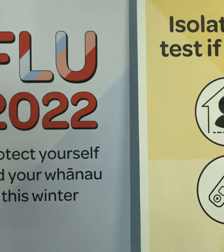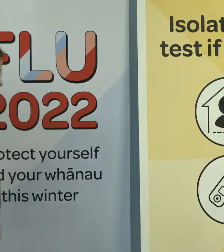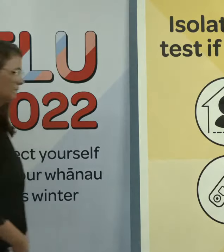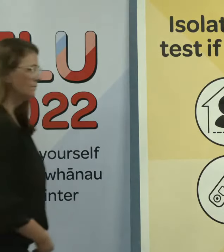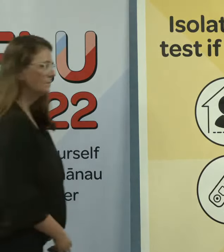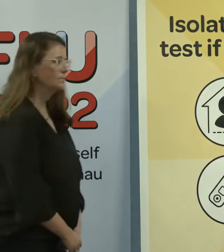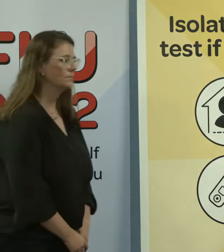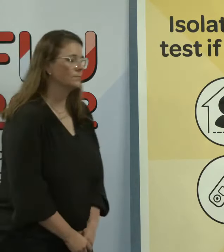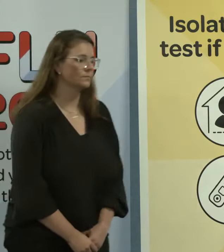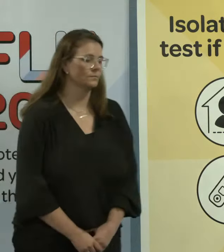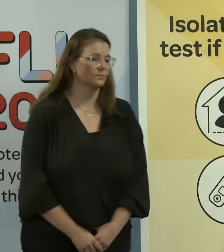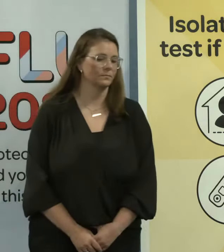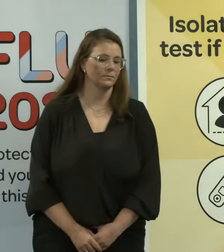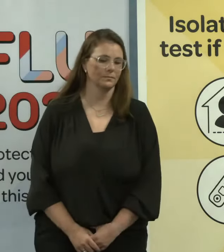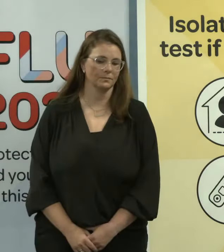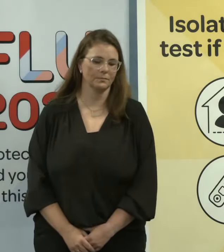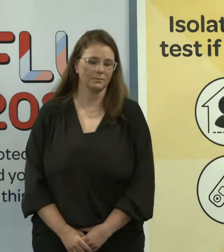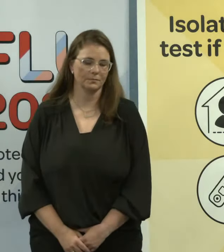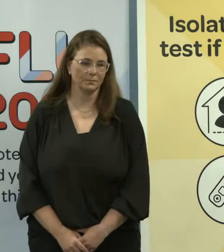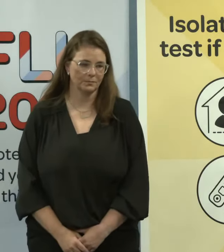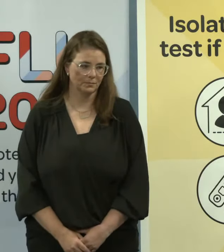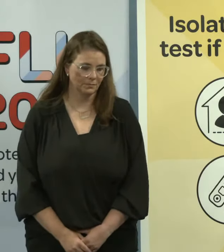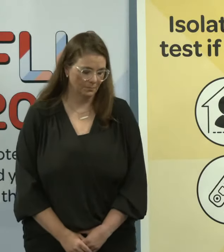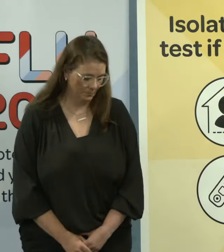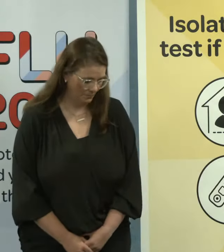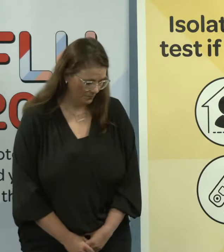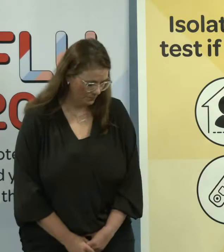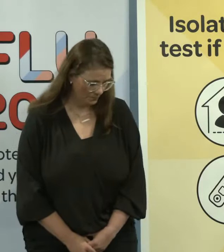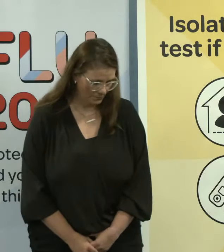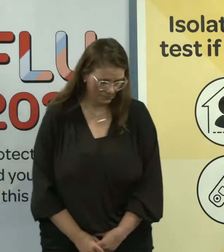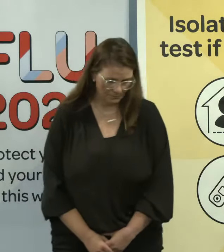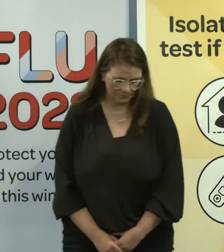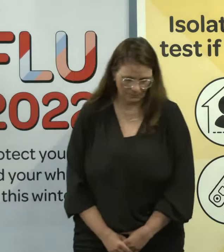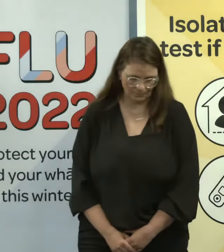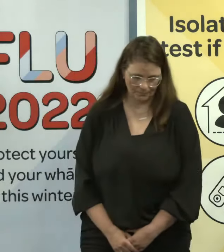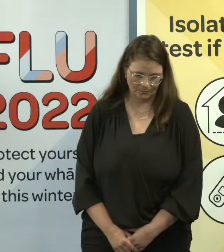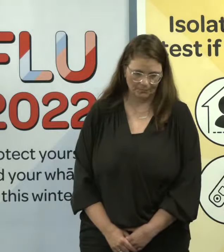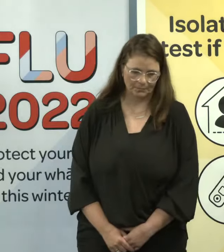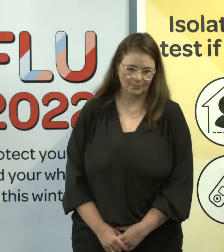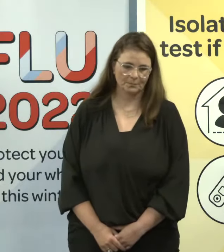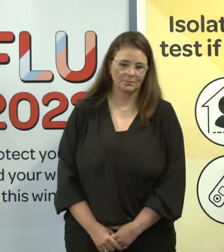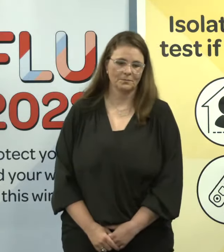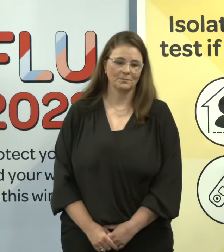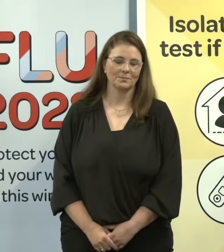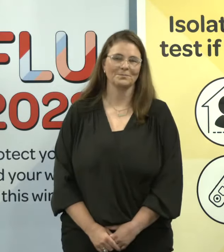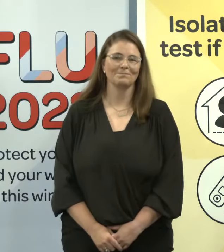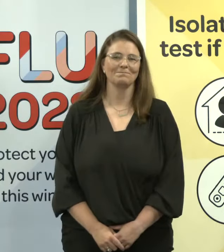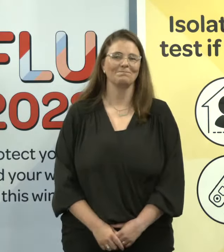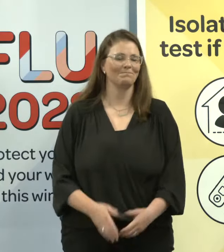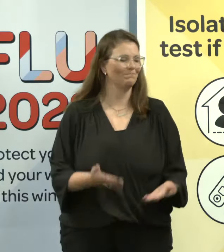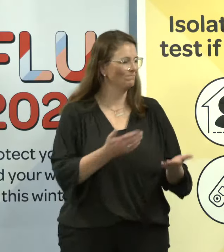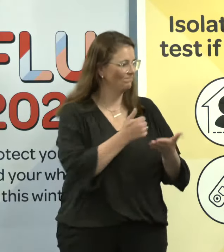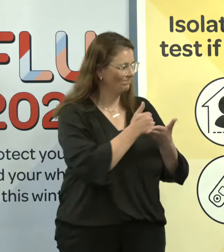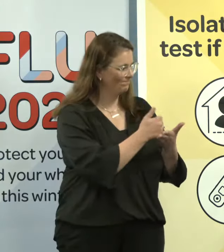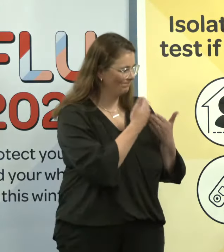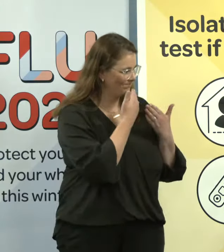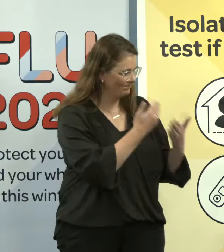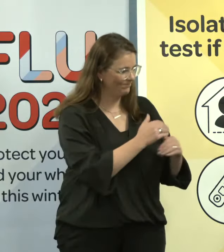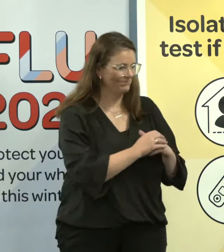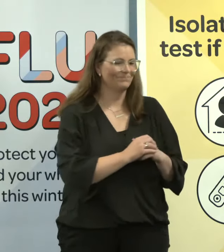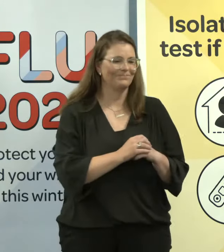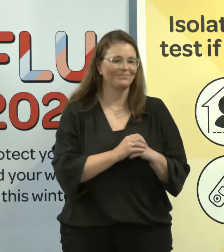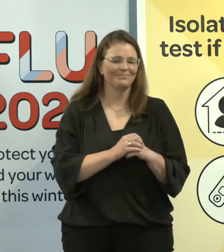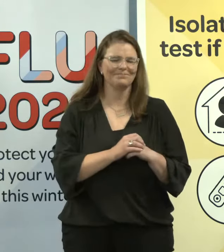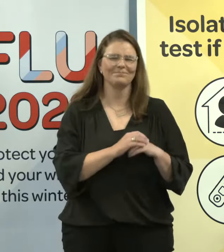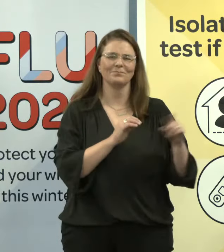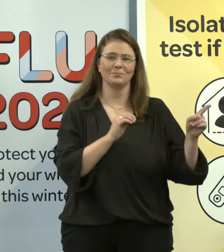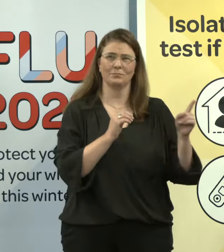tatou. (KORERO TE REO MAORI)